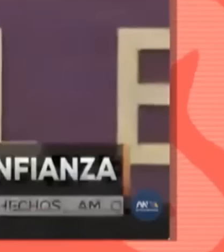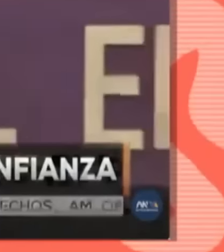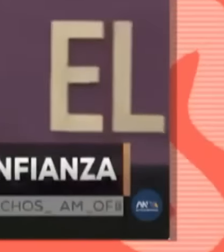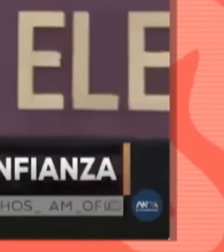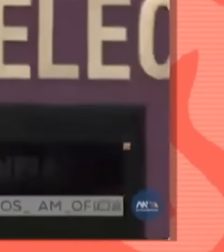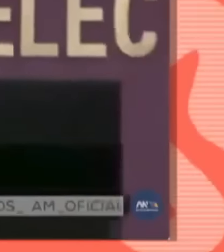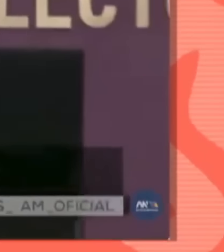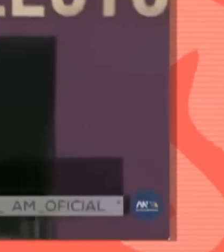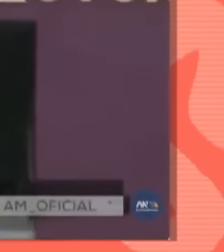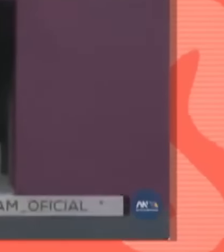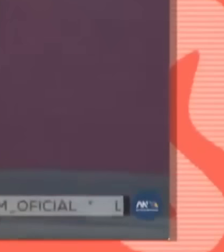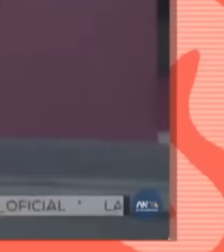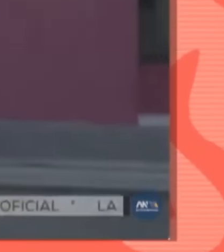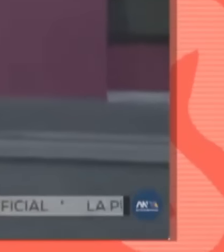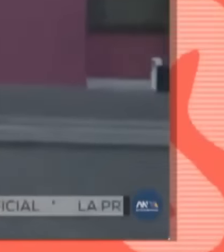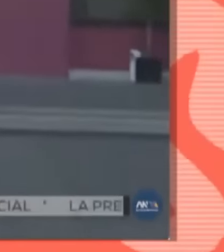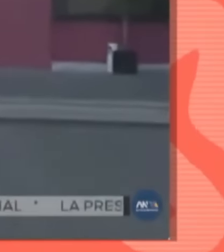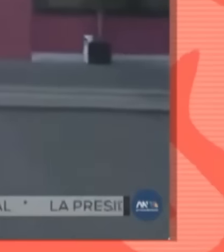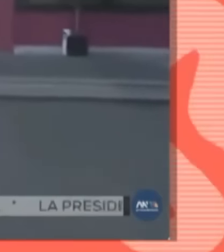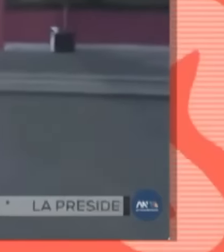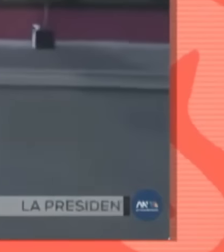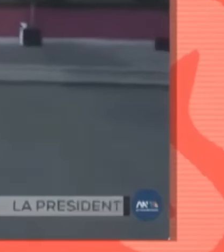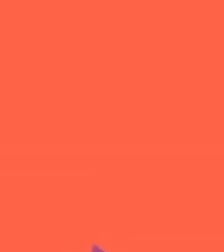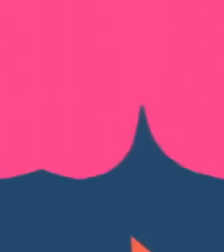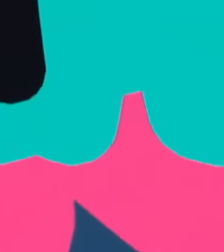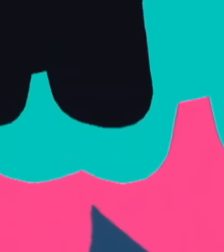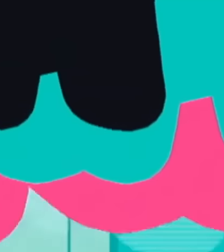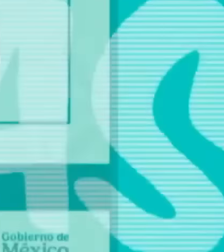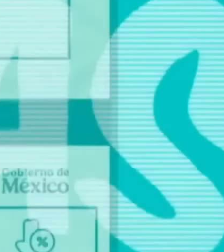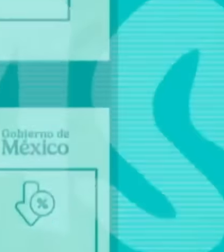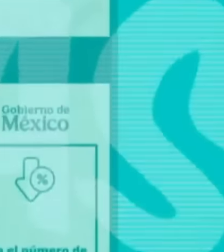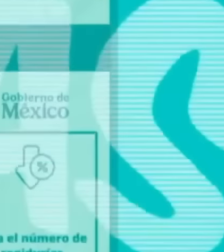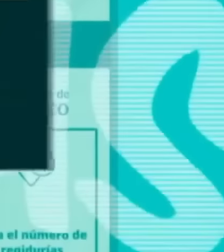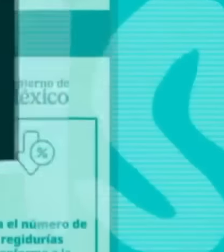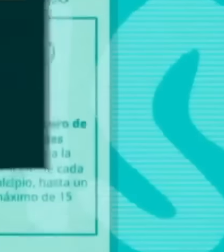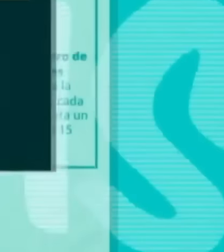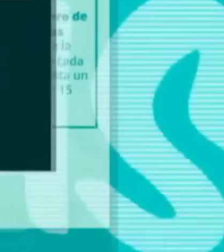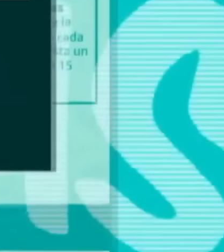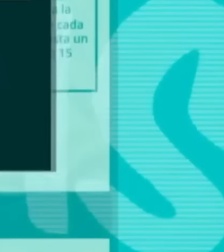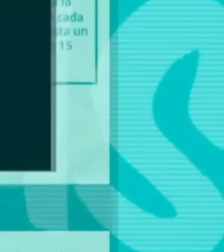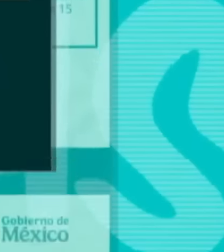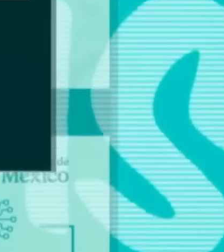para que el gobierno se apodere de órganos electorales. Mentira. La reforma no modifica la